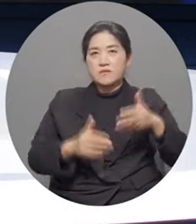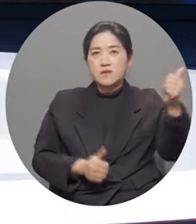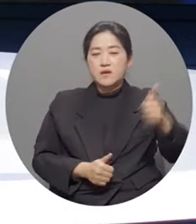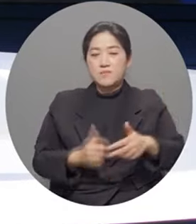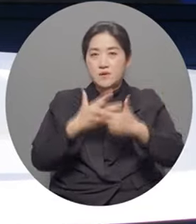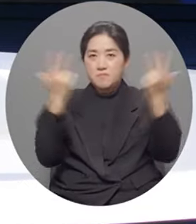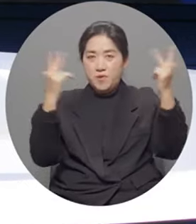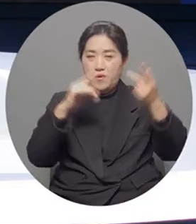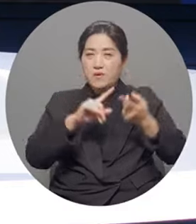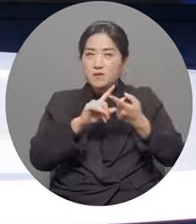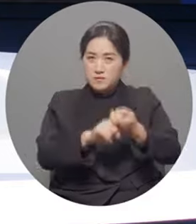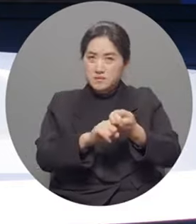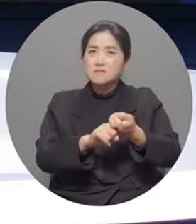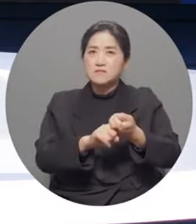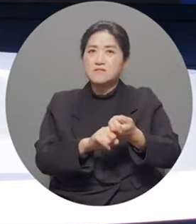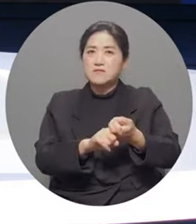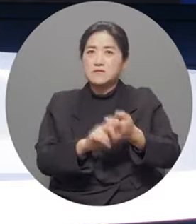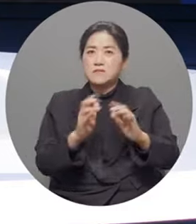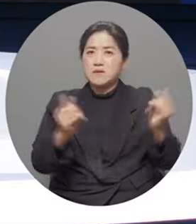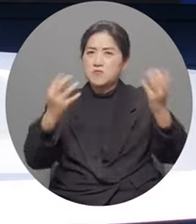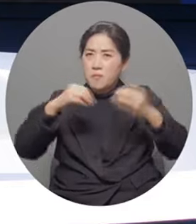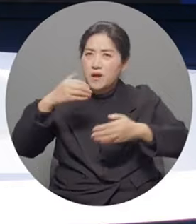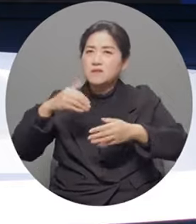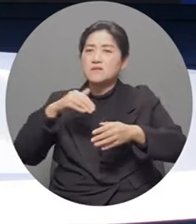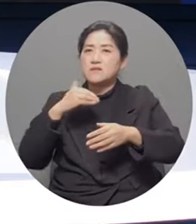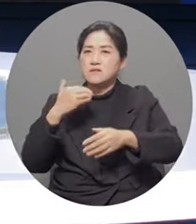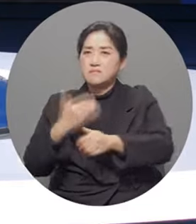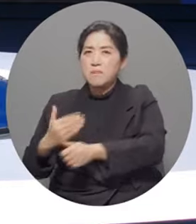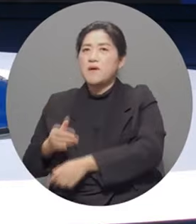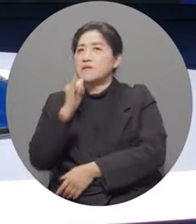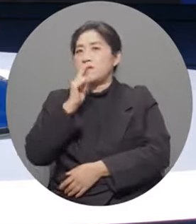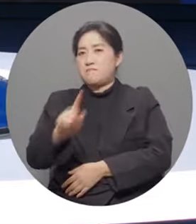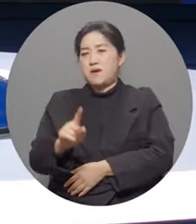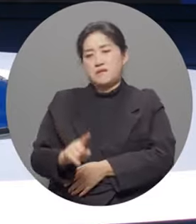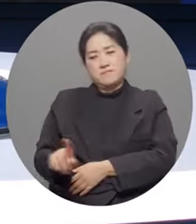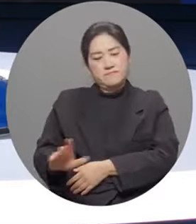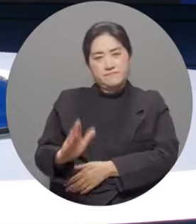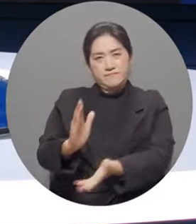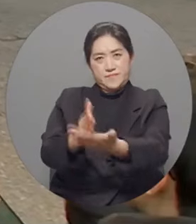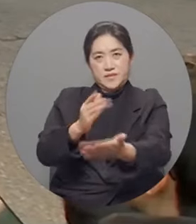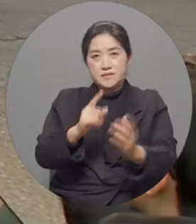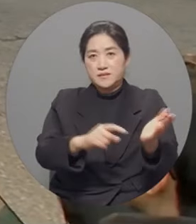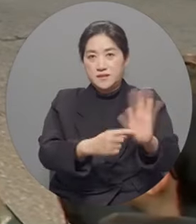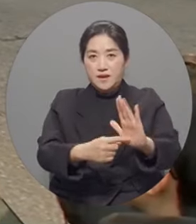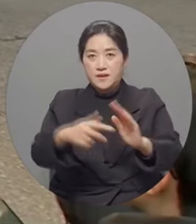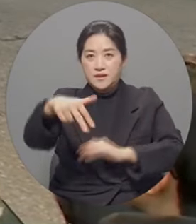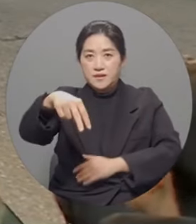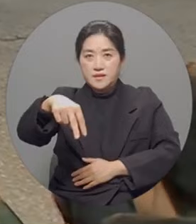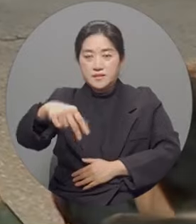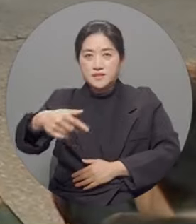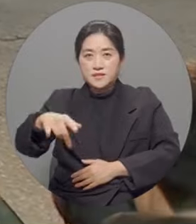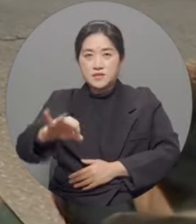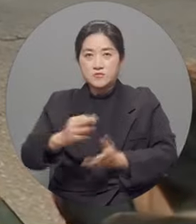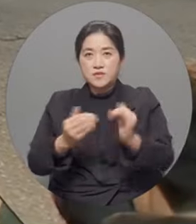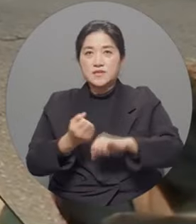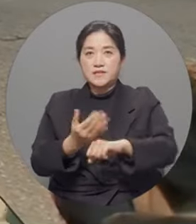이재명 대표는 친명계가 더 많이 떨어졌다고 논란 차단에 나섰습니다.